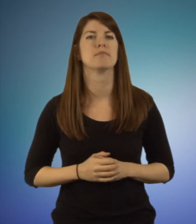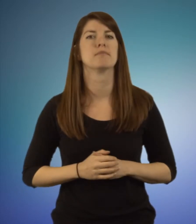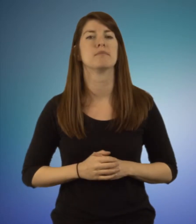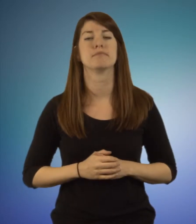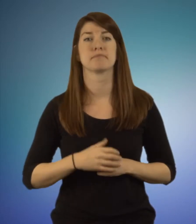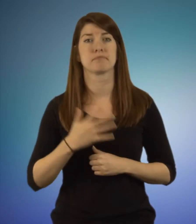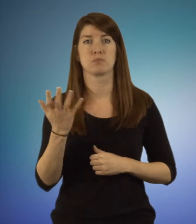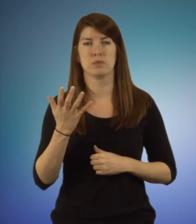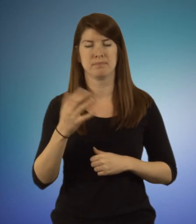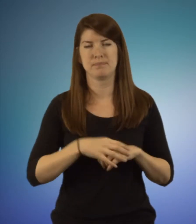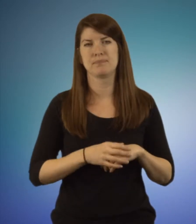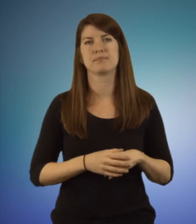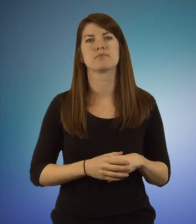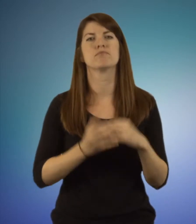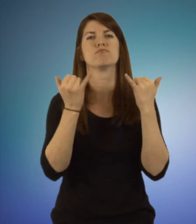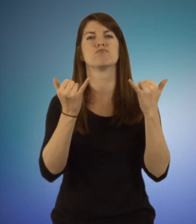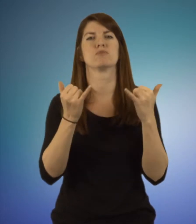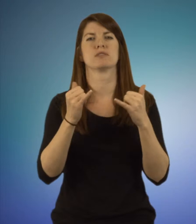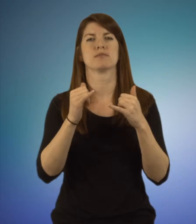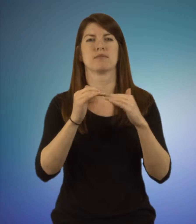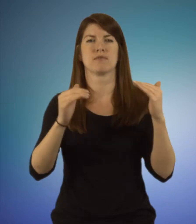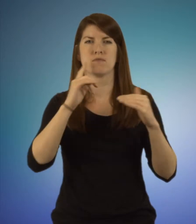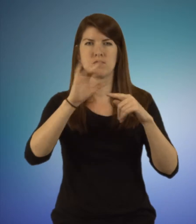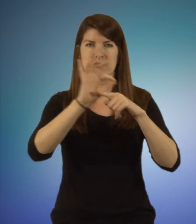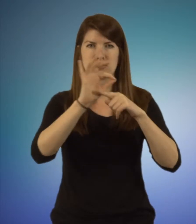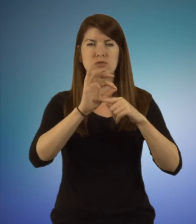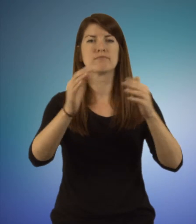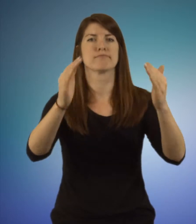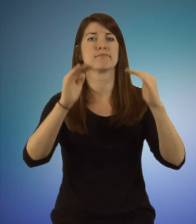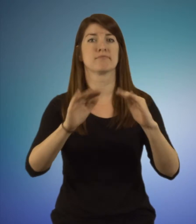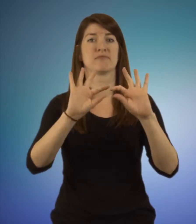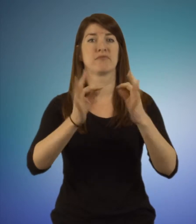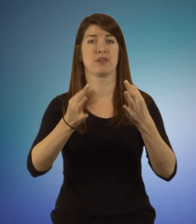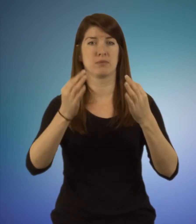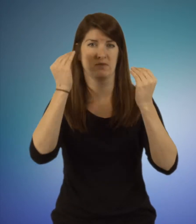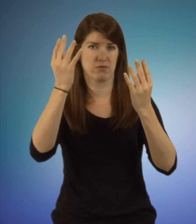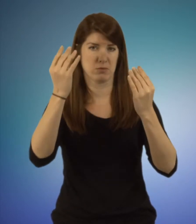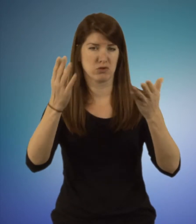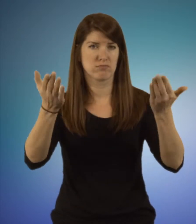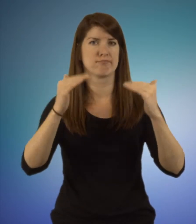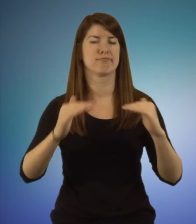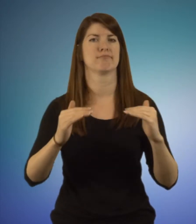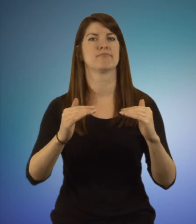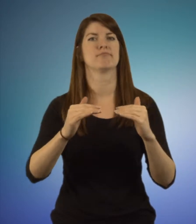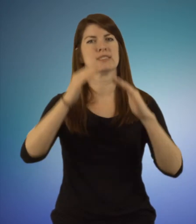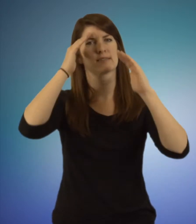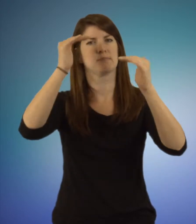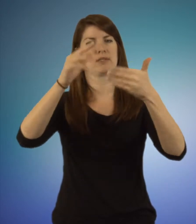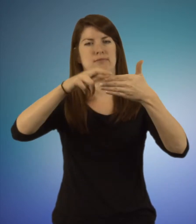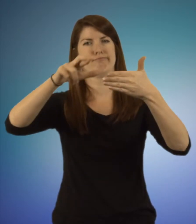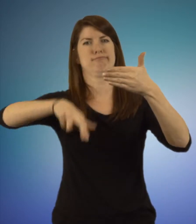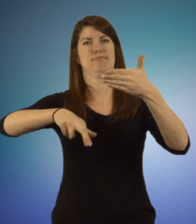actuales de funcionamiento; la información de la familia; los resultados esperados que a ustedes,